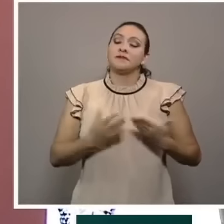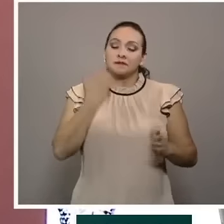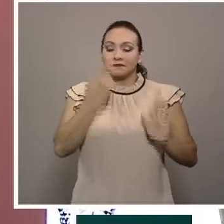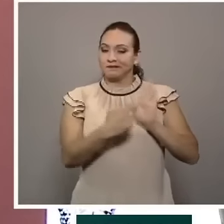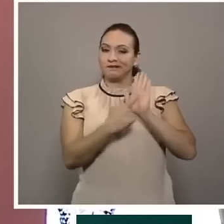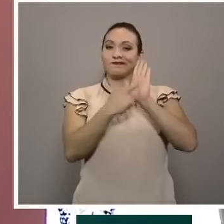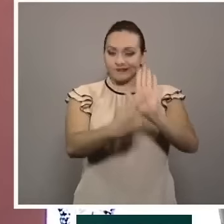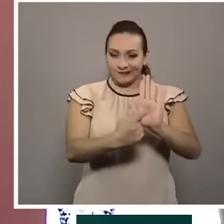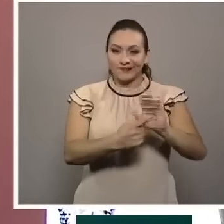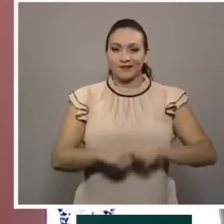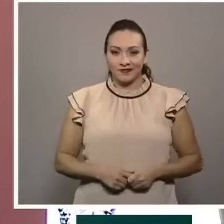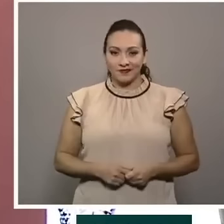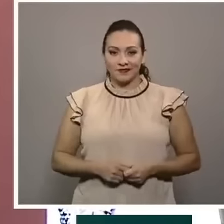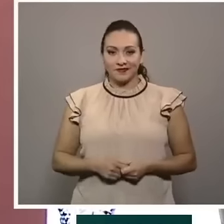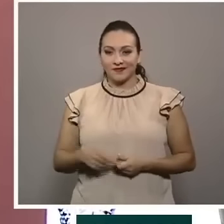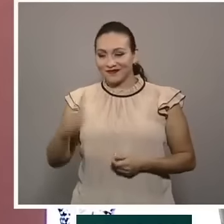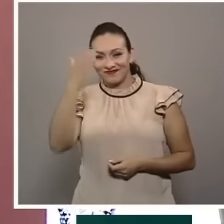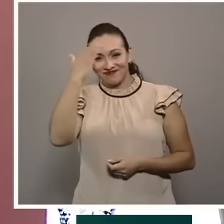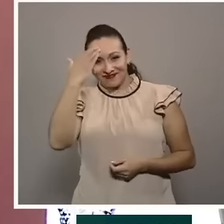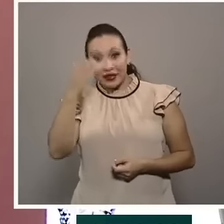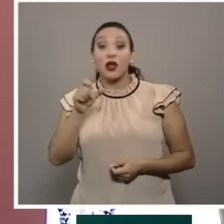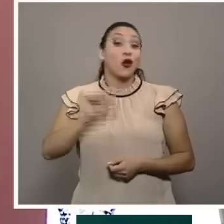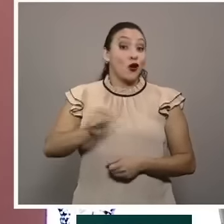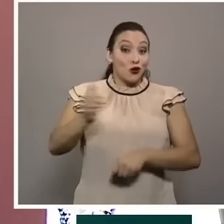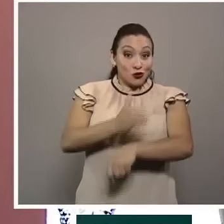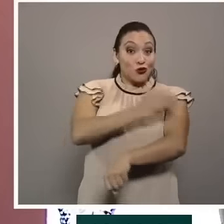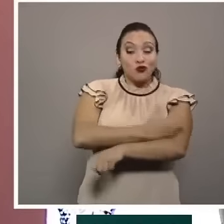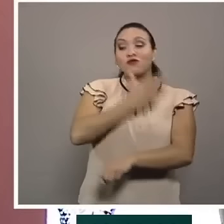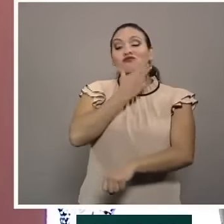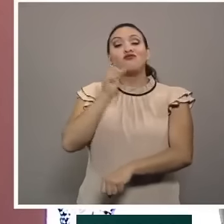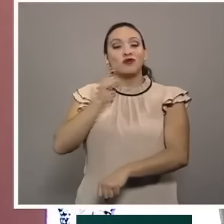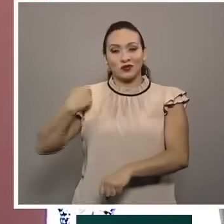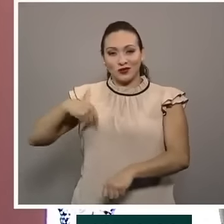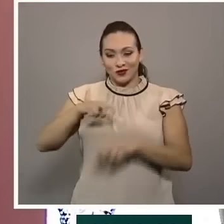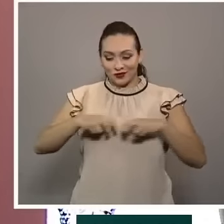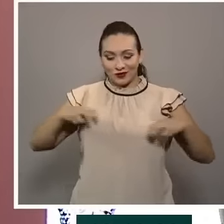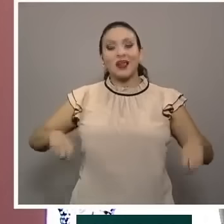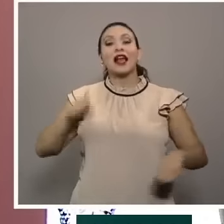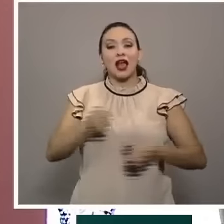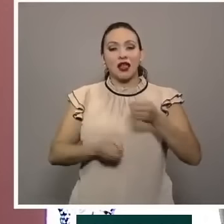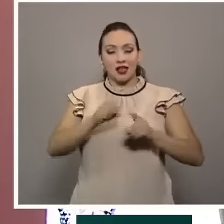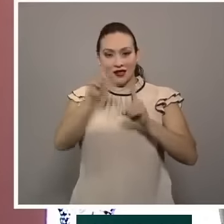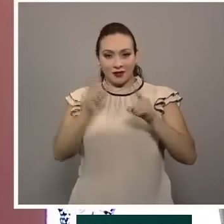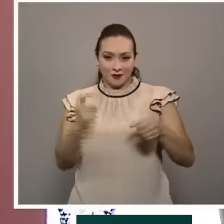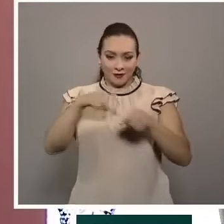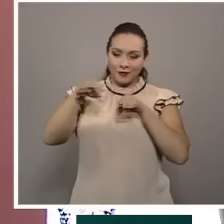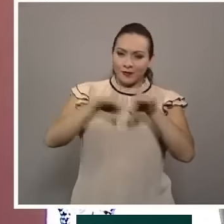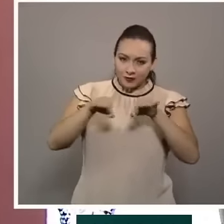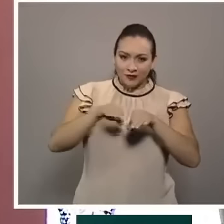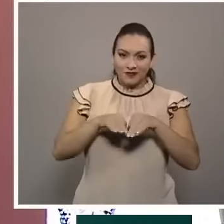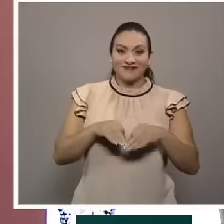a los compañeros y compañeras que integramos la Suprema Corte y conforme a a quienes damos